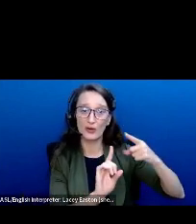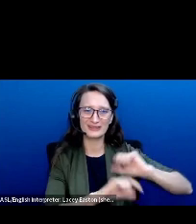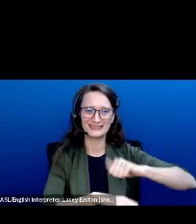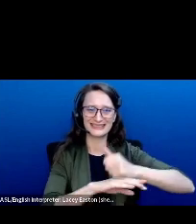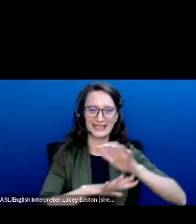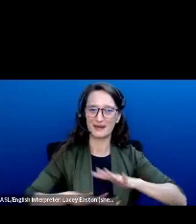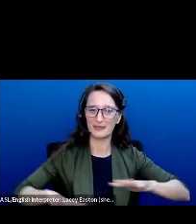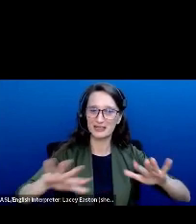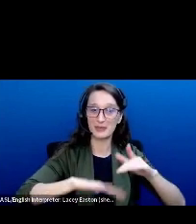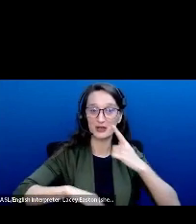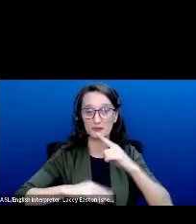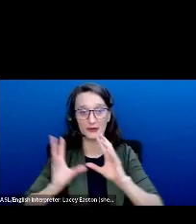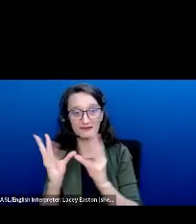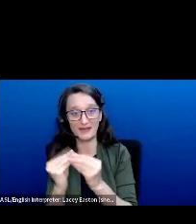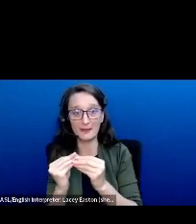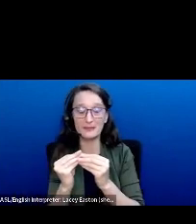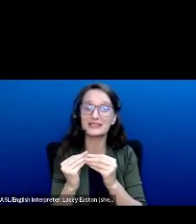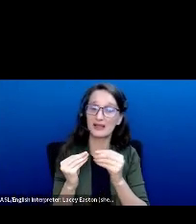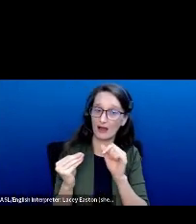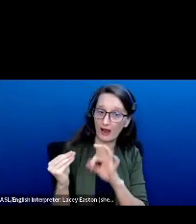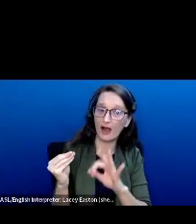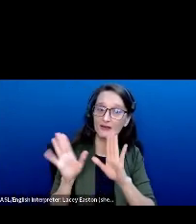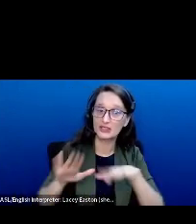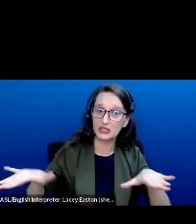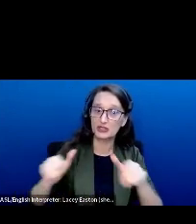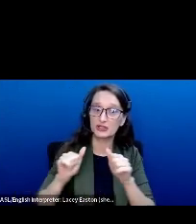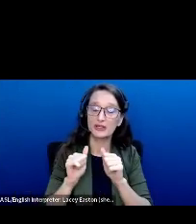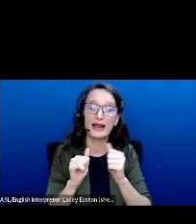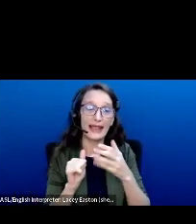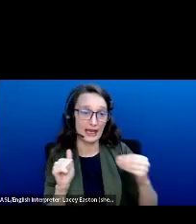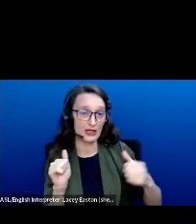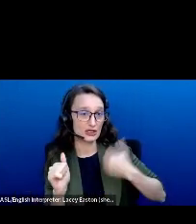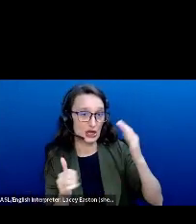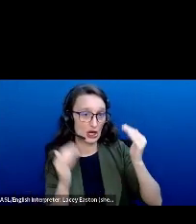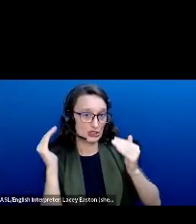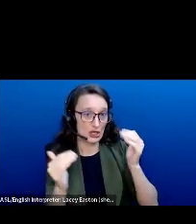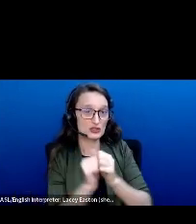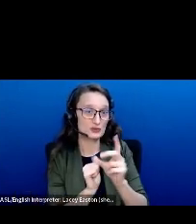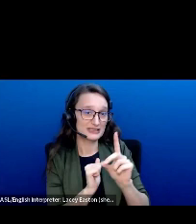y jóvenes adultos con discapacidades educadores y profesionales pueden reunirse para aprender